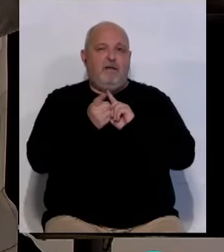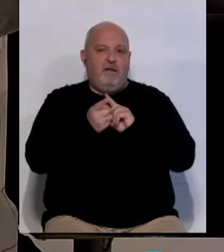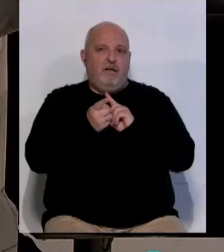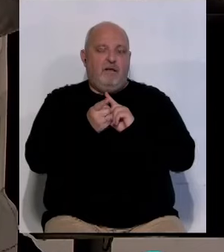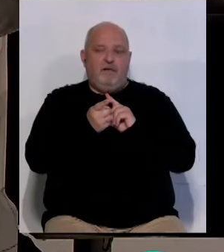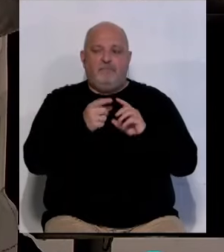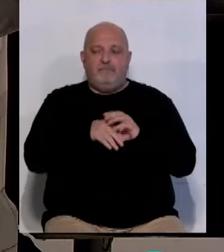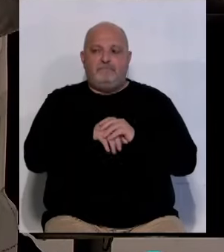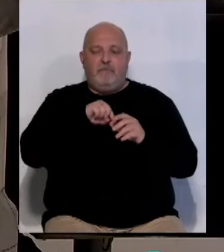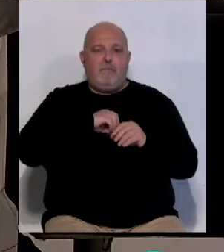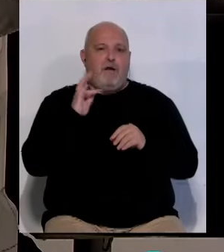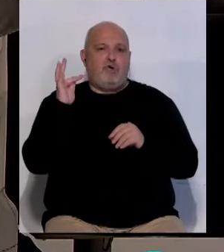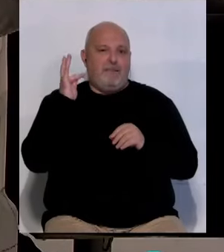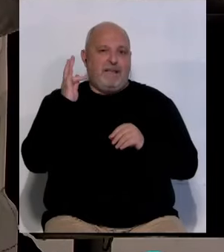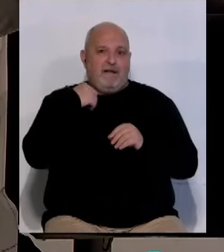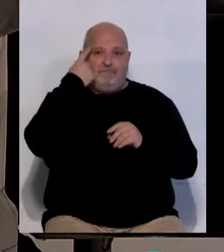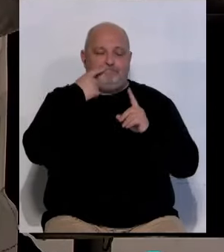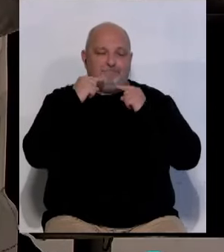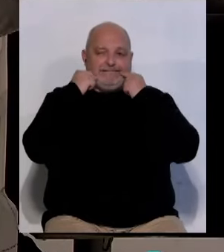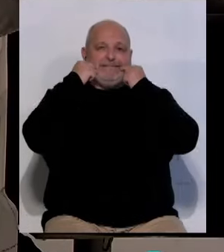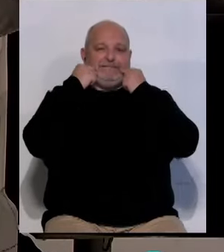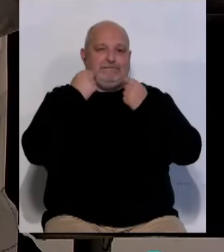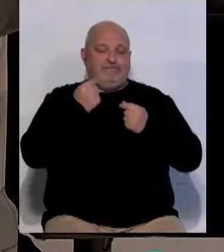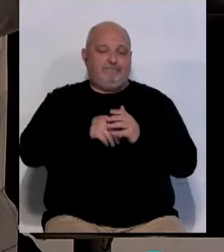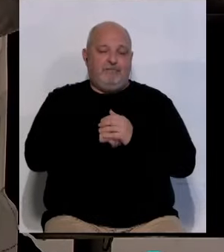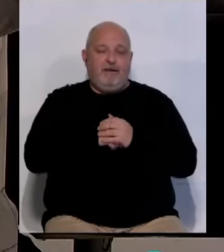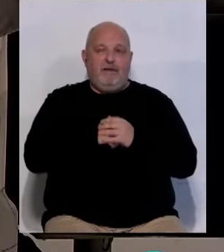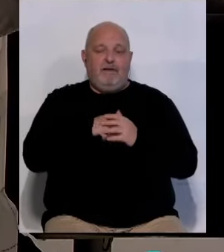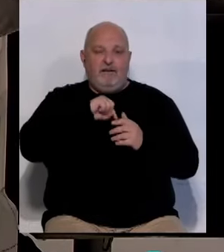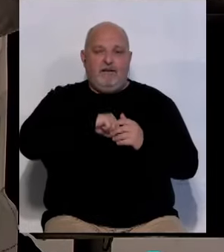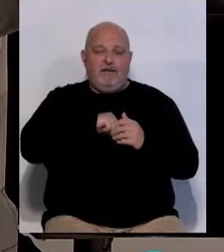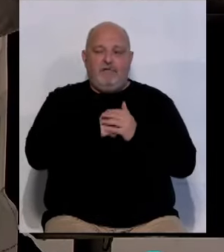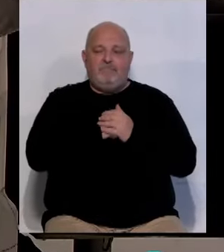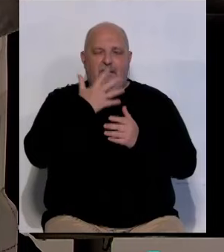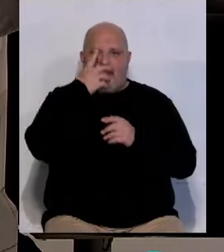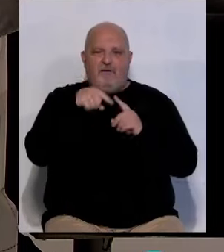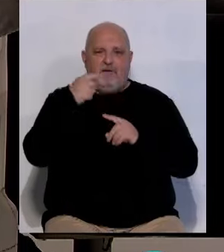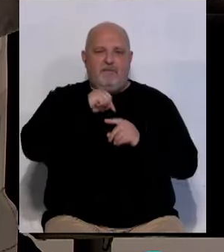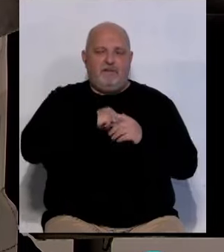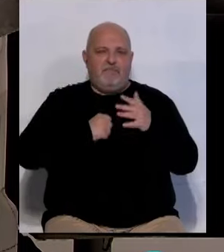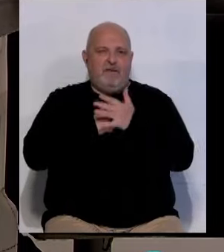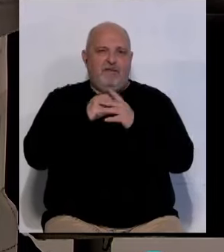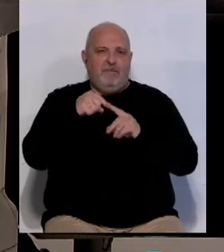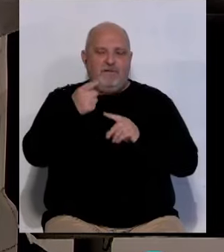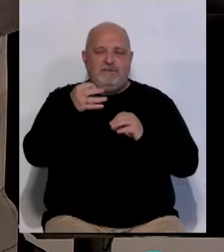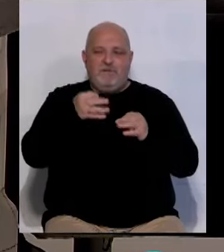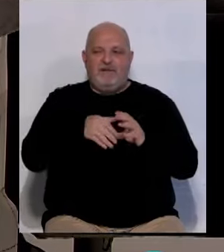recupero recupero el optimismo después del carnaval está tú a tope ya rápido